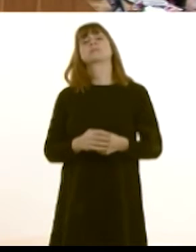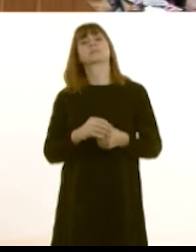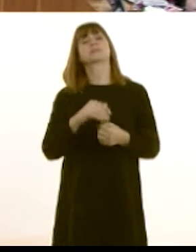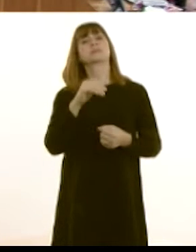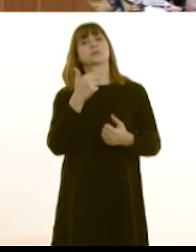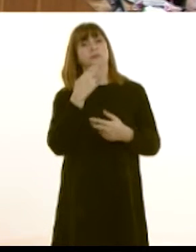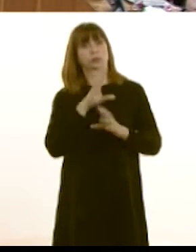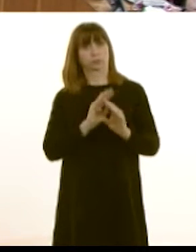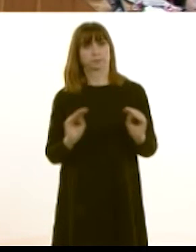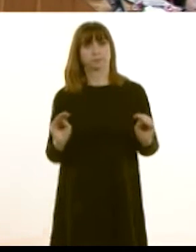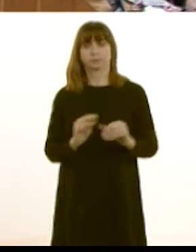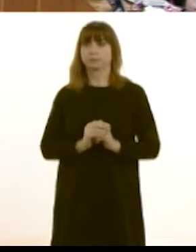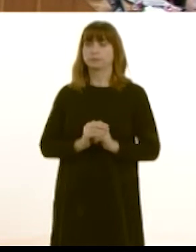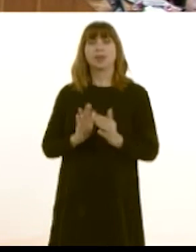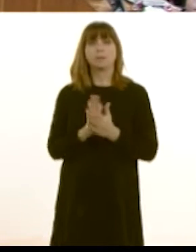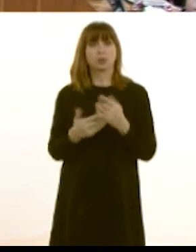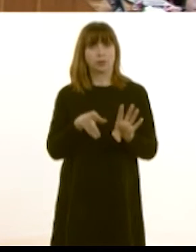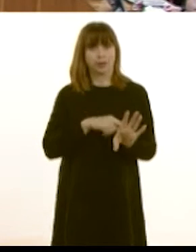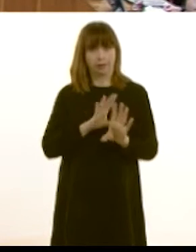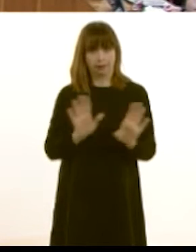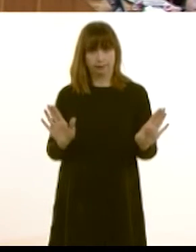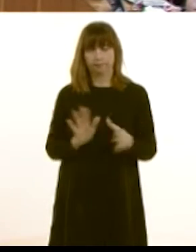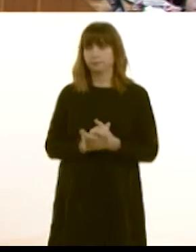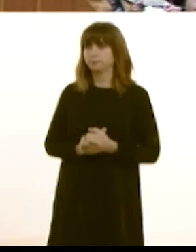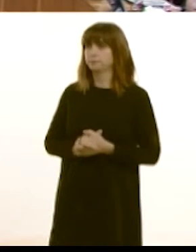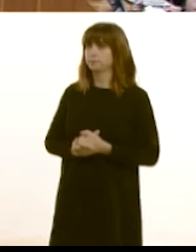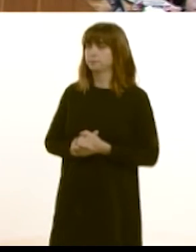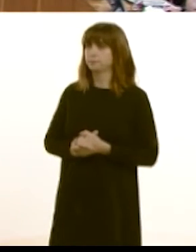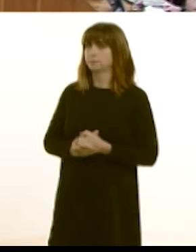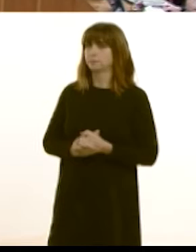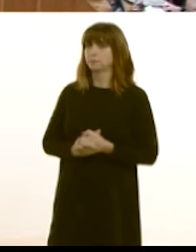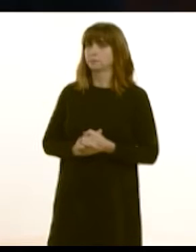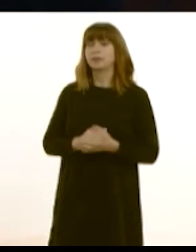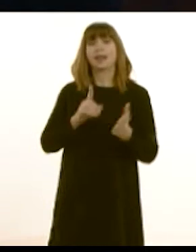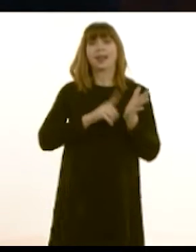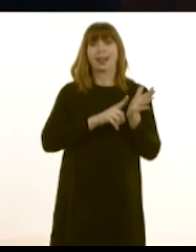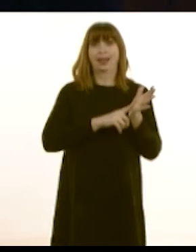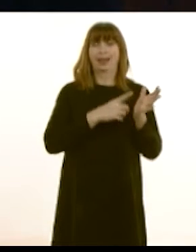William Powell: First Minister, the RainScape sustainable drainage project in Llanelli has